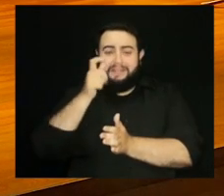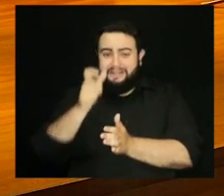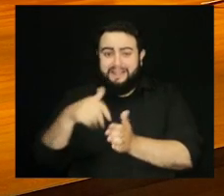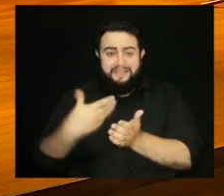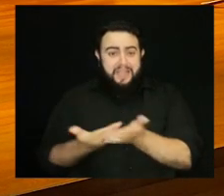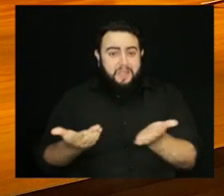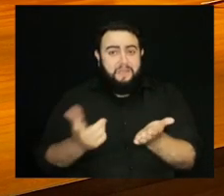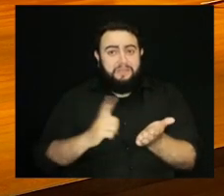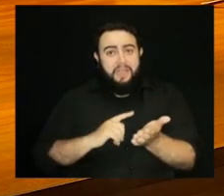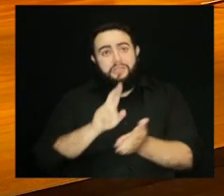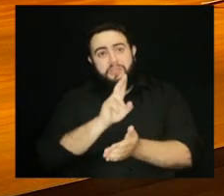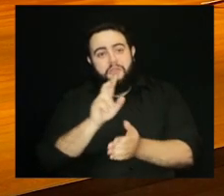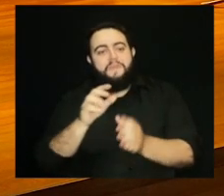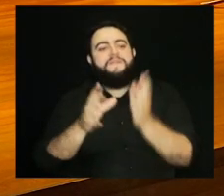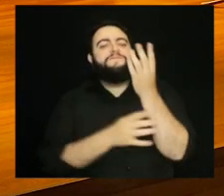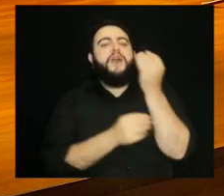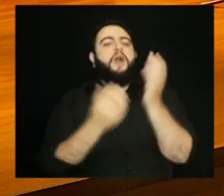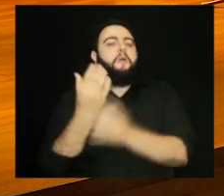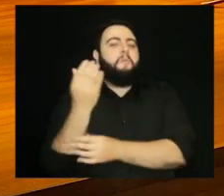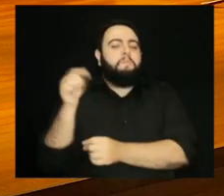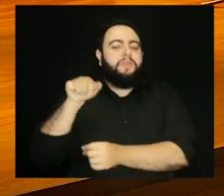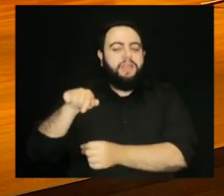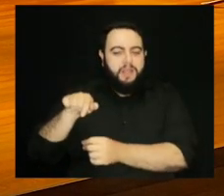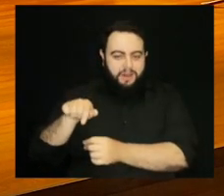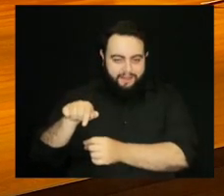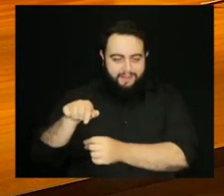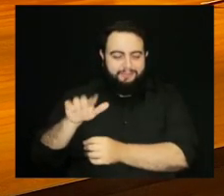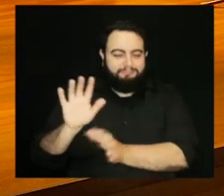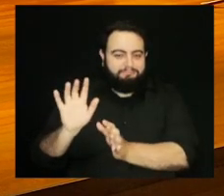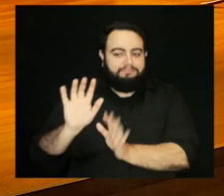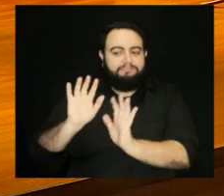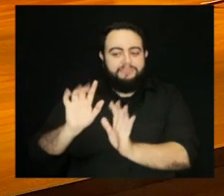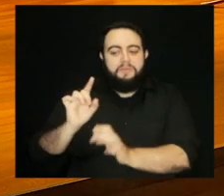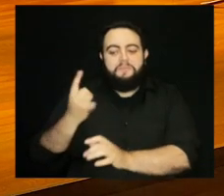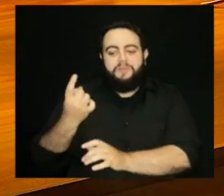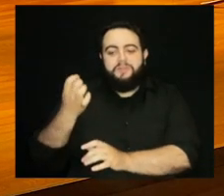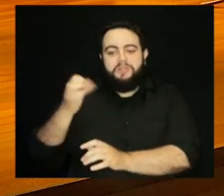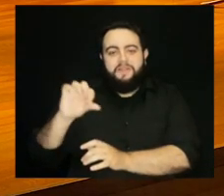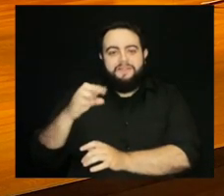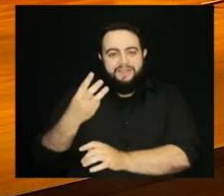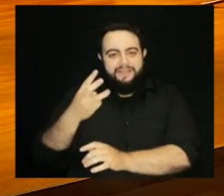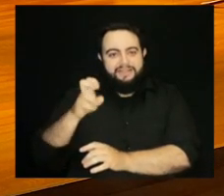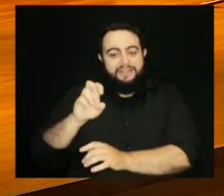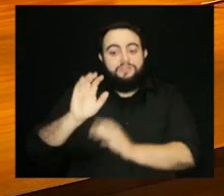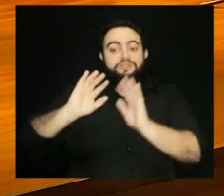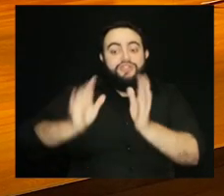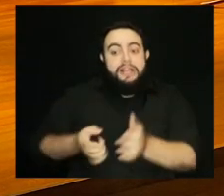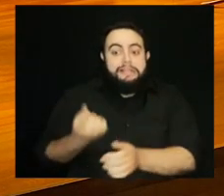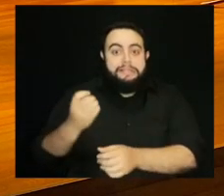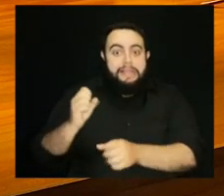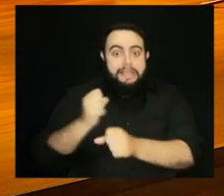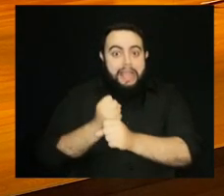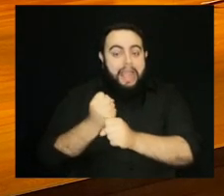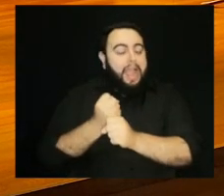emplacar o nome Parque Farroupilha, desde 1935, ou seja vai fazer 100 anos, e não emplacou até hoje,